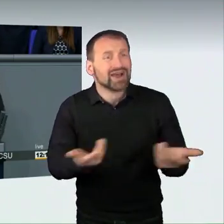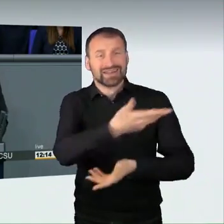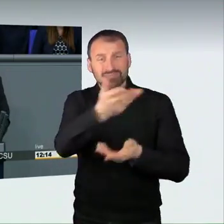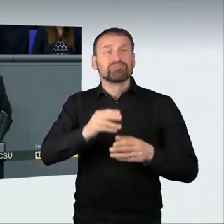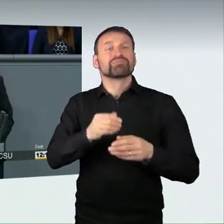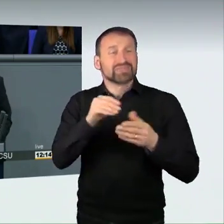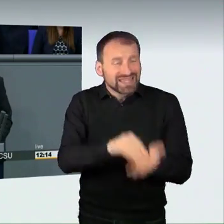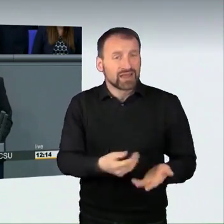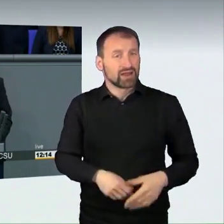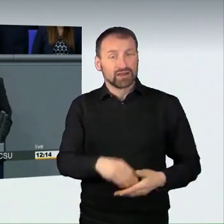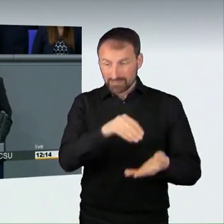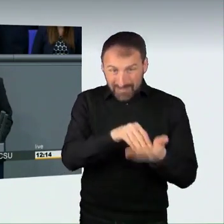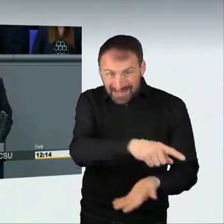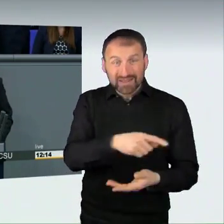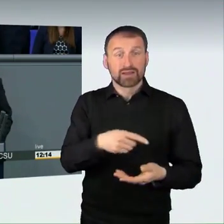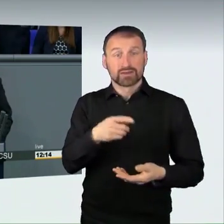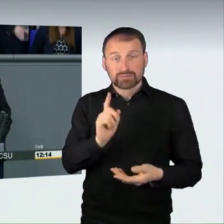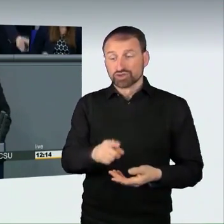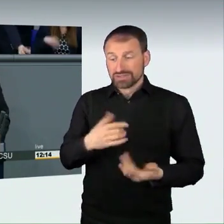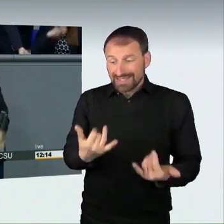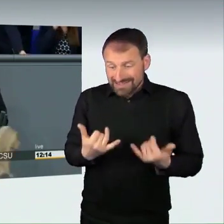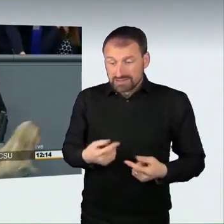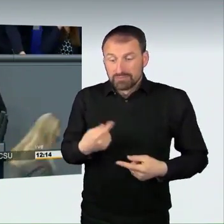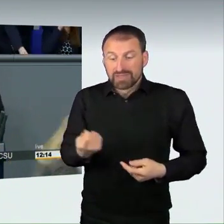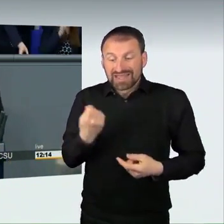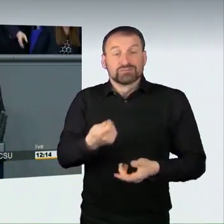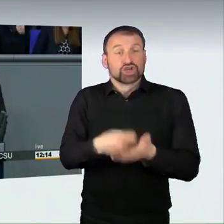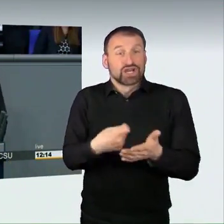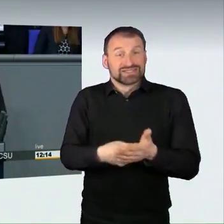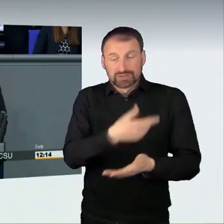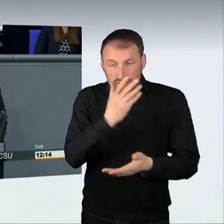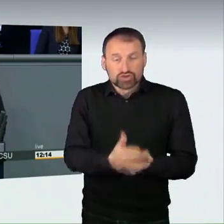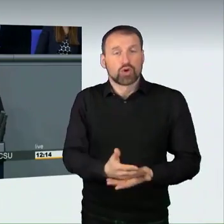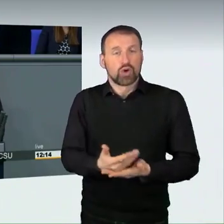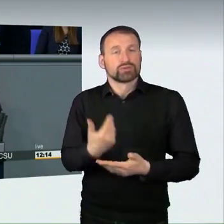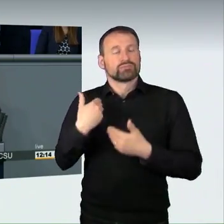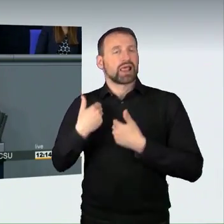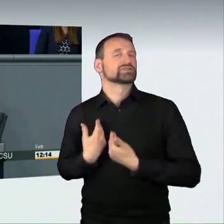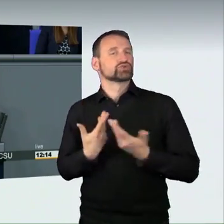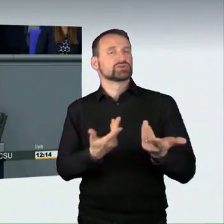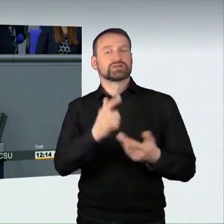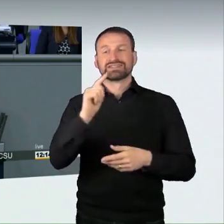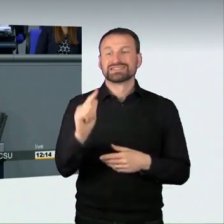und Mieter, die mit der zweiten Miete, den Betriebskosten, jetzt schon erheblich belastet sind. Die zweite Miete, die Betriebskosten,